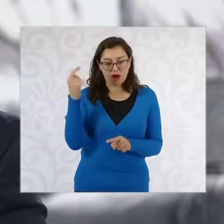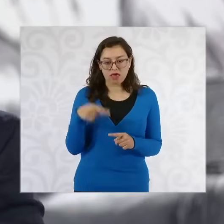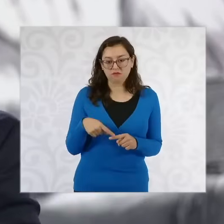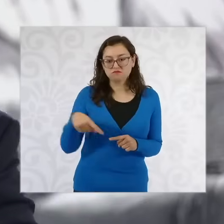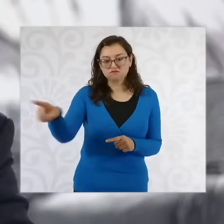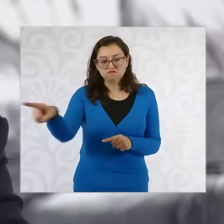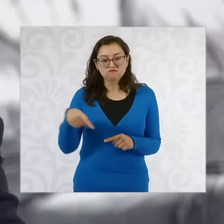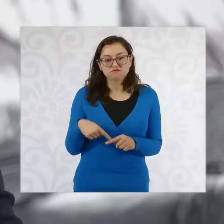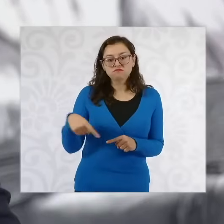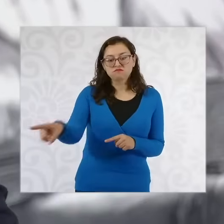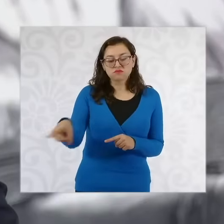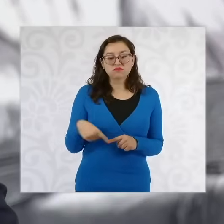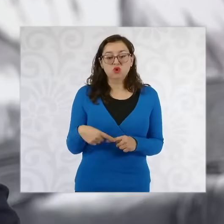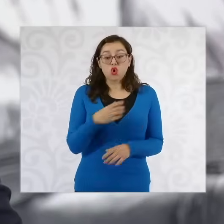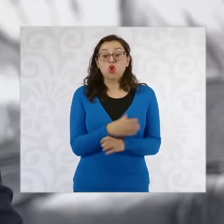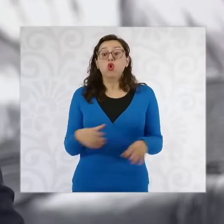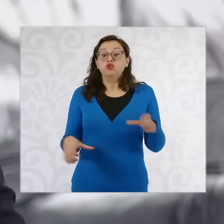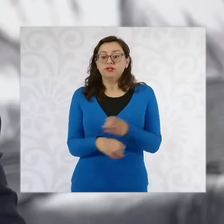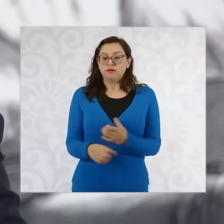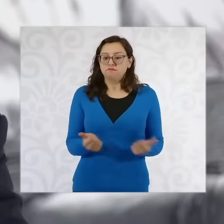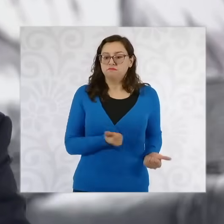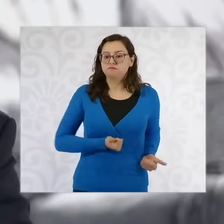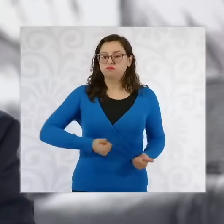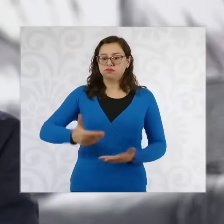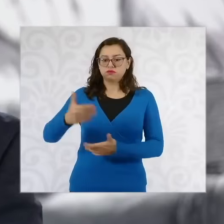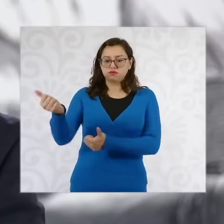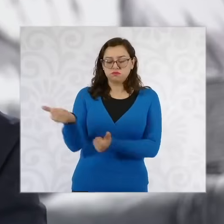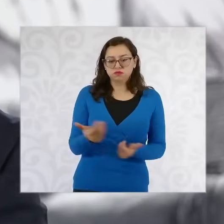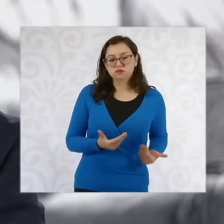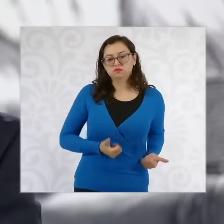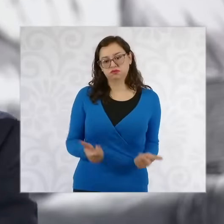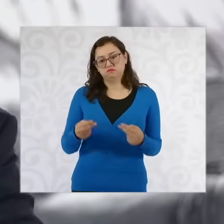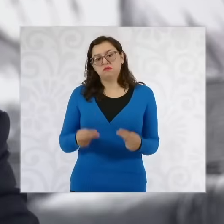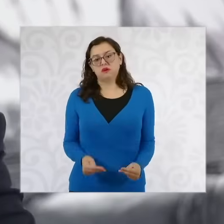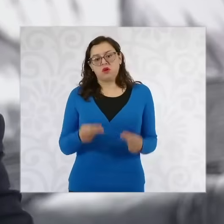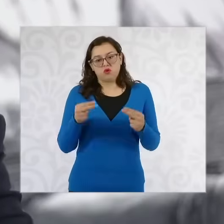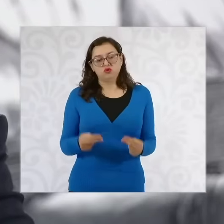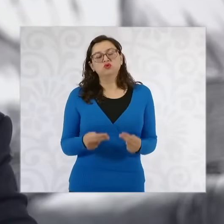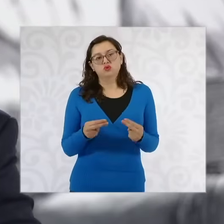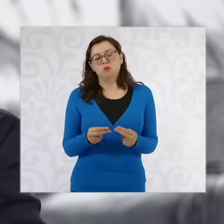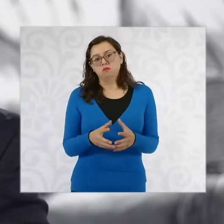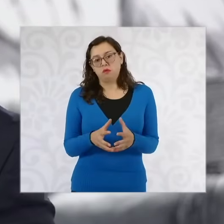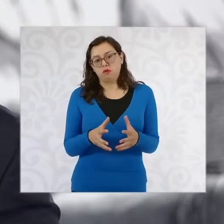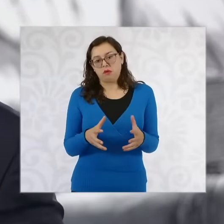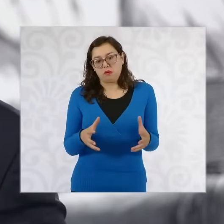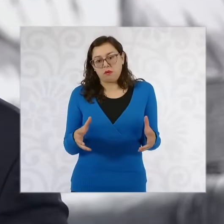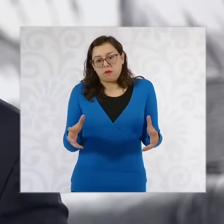generar mayor actividad comercial en ese rubro y aquí también lo importante es que a través de